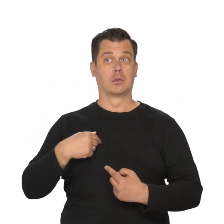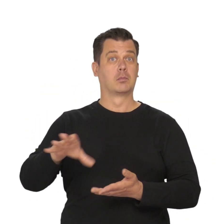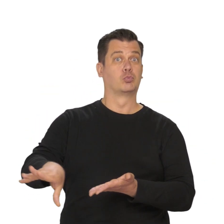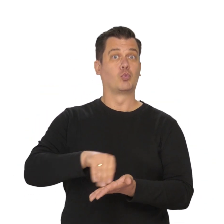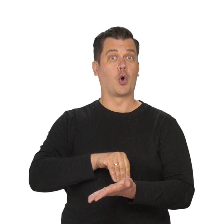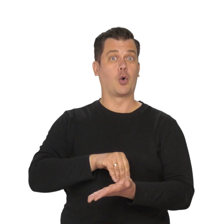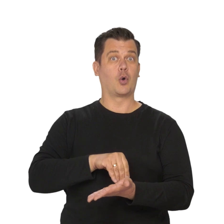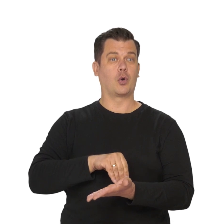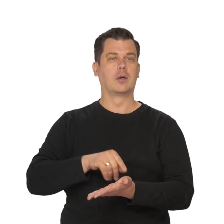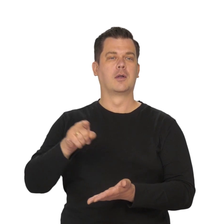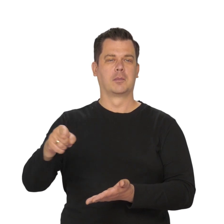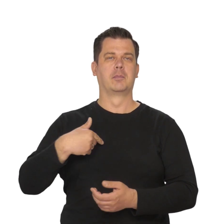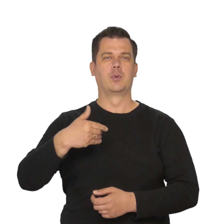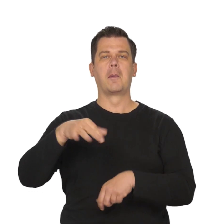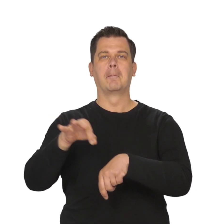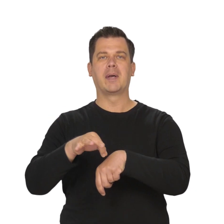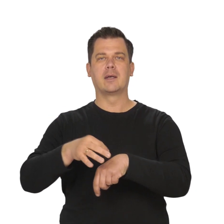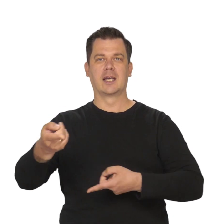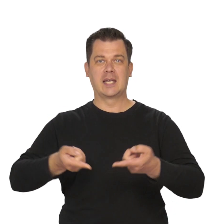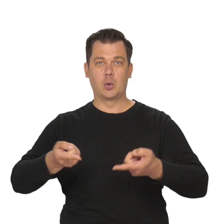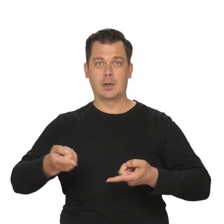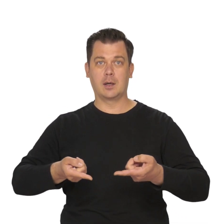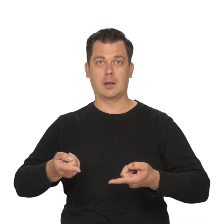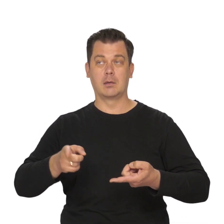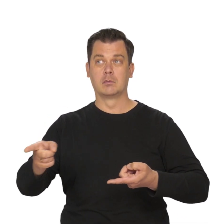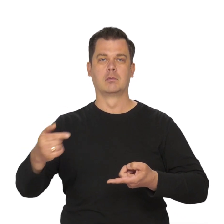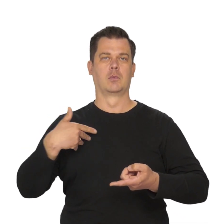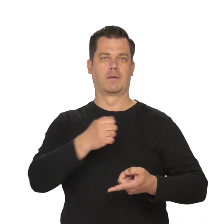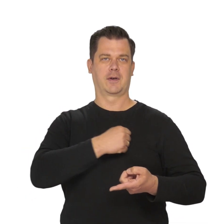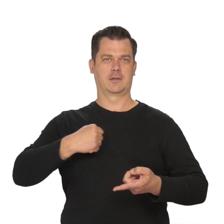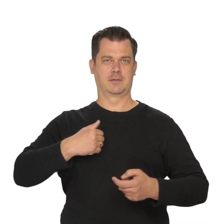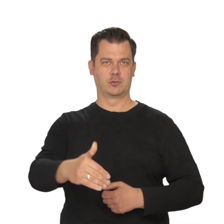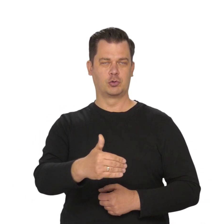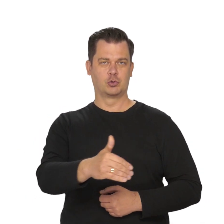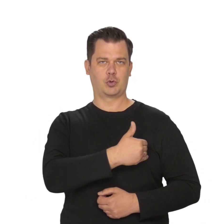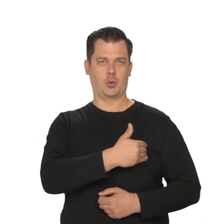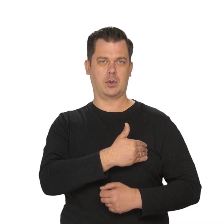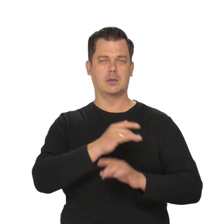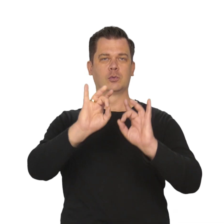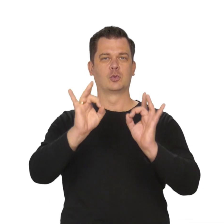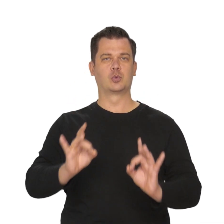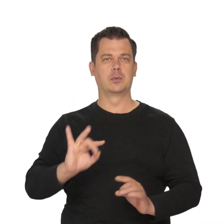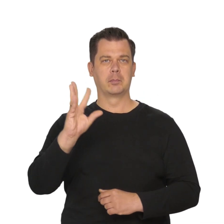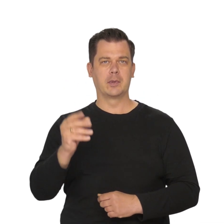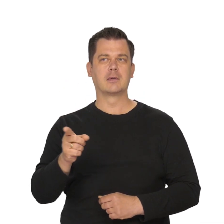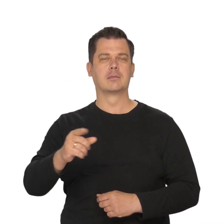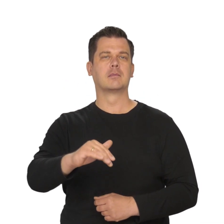który doświadczenie ze studiów w Akademii Medyko-Chirurgicznej wykorzystał w nauce w warszawskiej Szkole Sztuk Pięknych